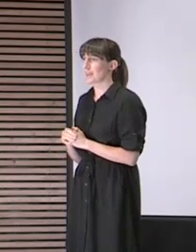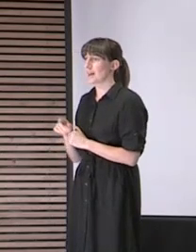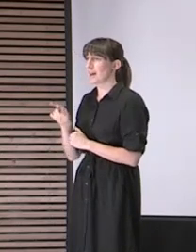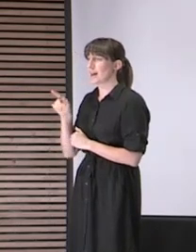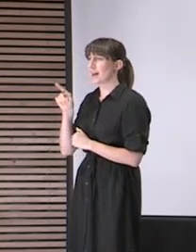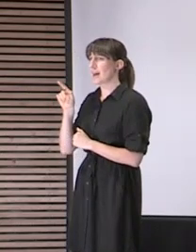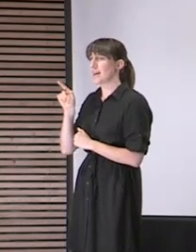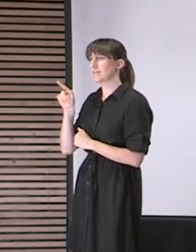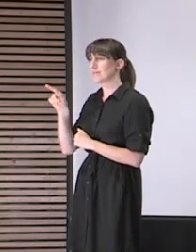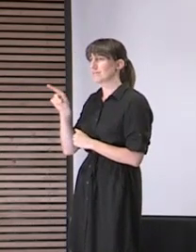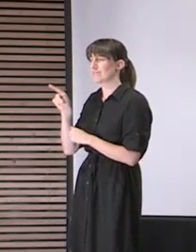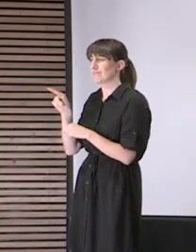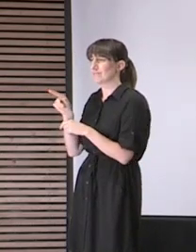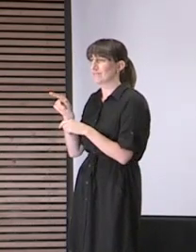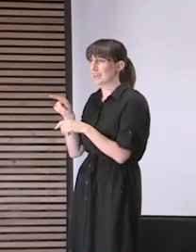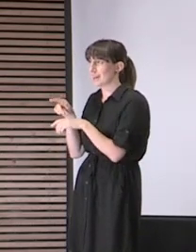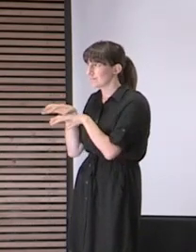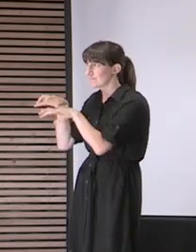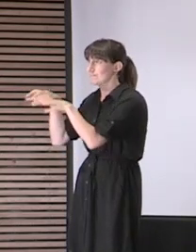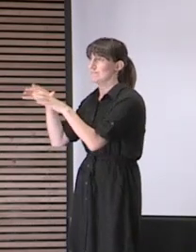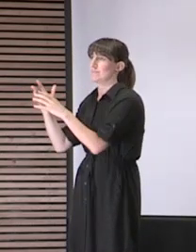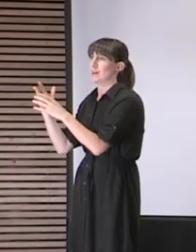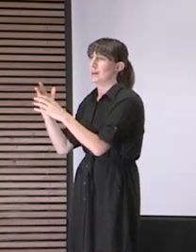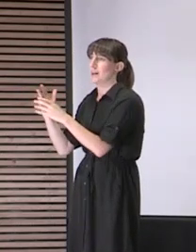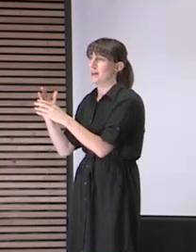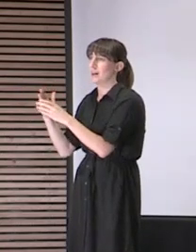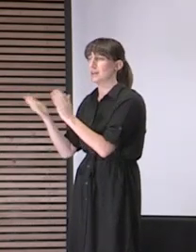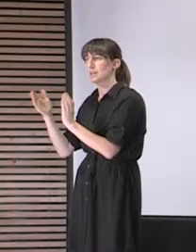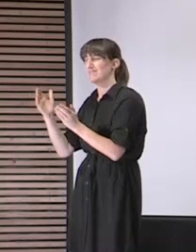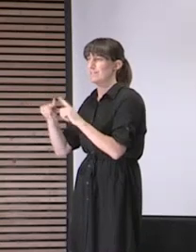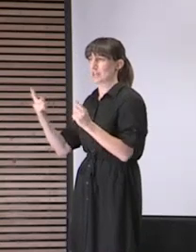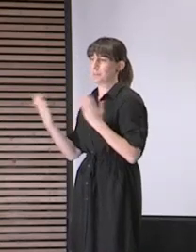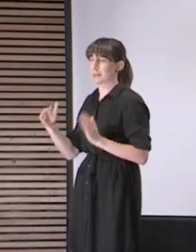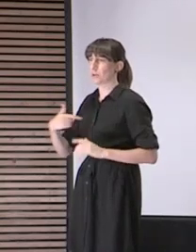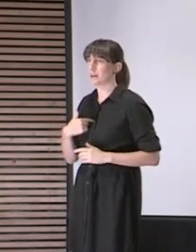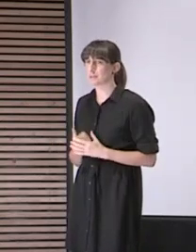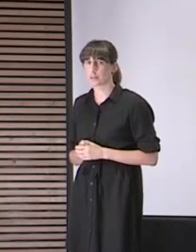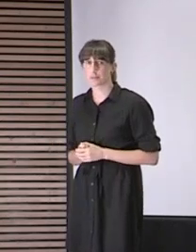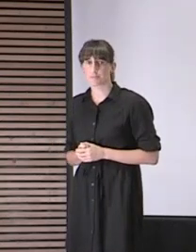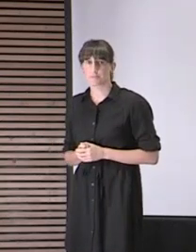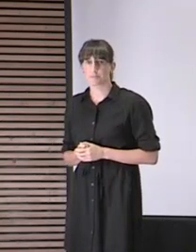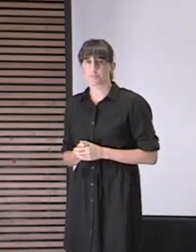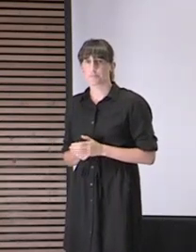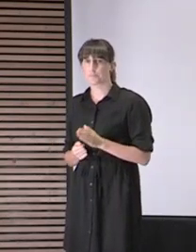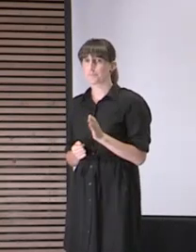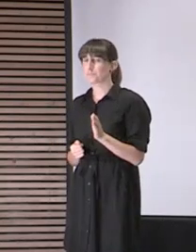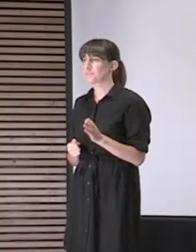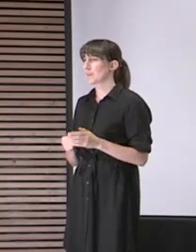desproporcionadamente alto de muertes en comparación con el número total de casos, está muy claro que no están encontrando todos los casos.